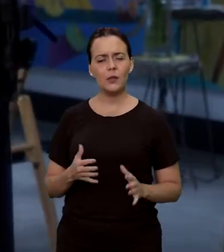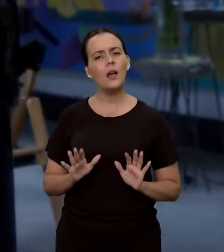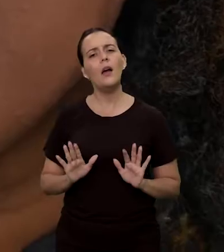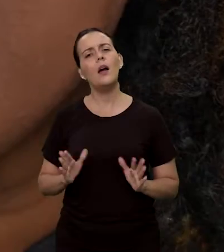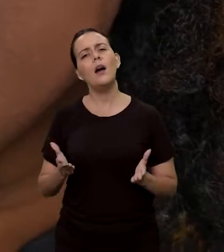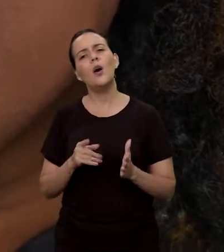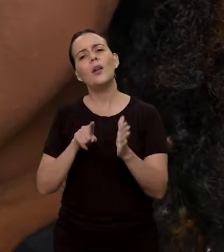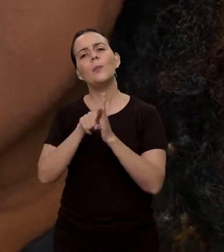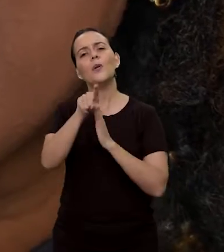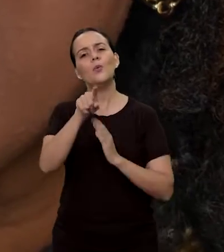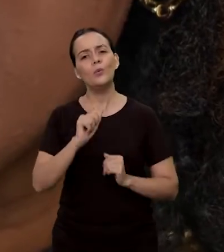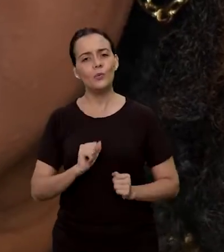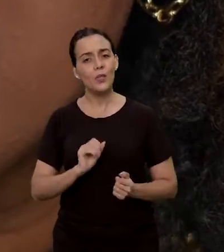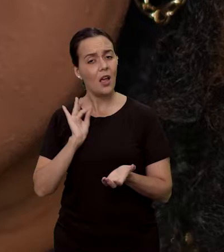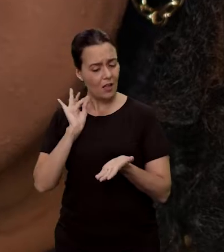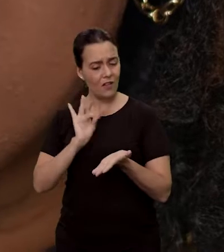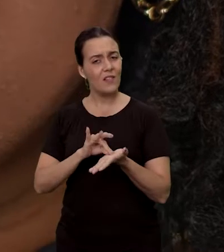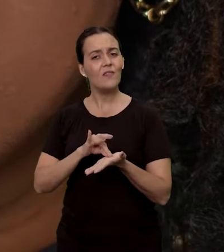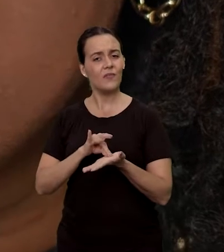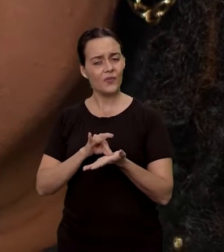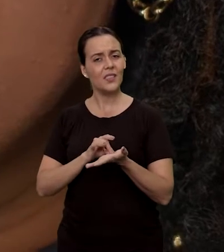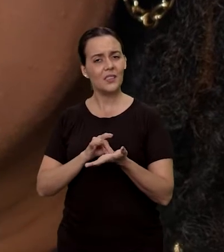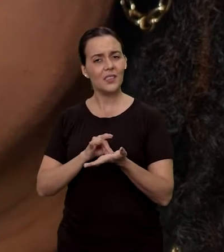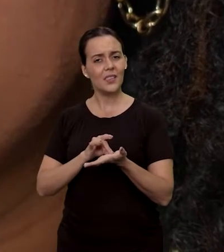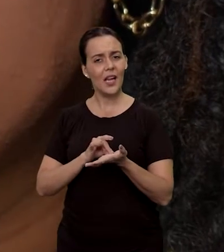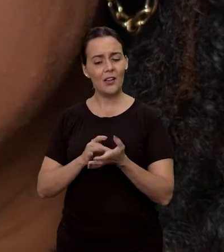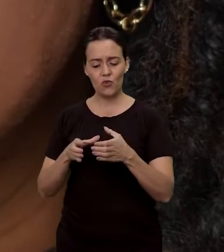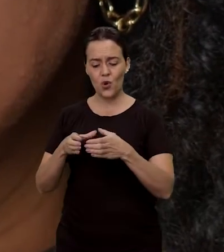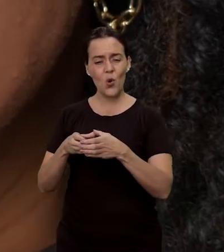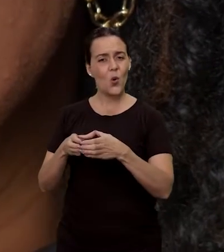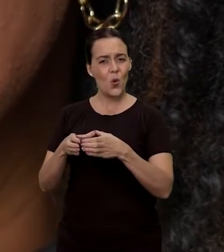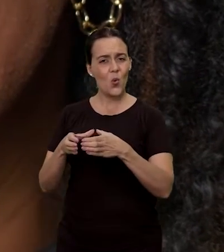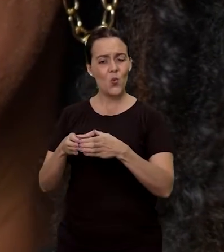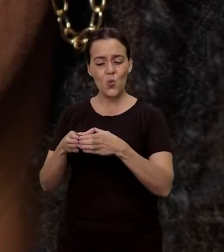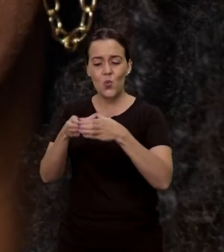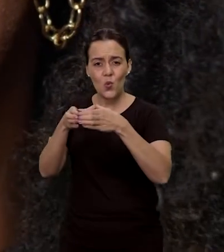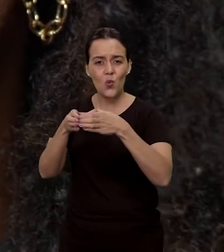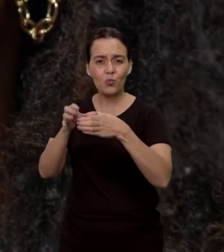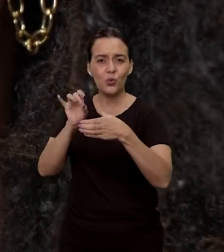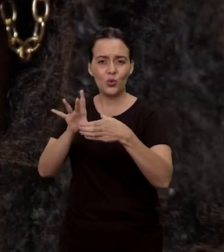É realístico que somente um grupo domine a produção do saber?